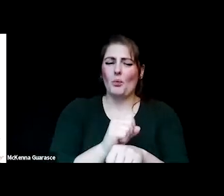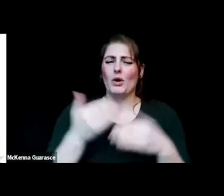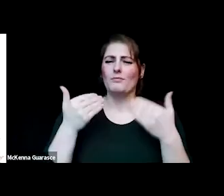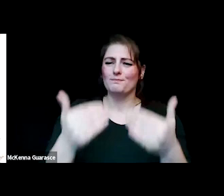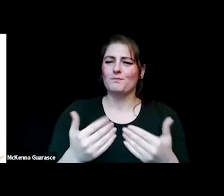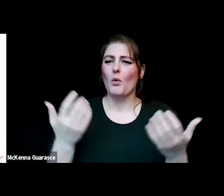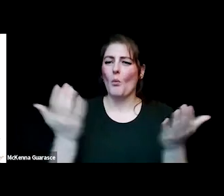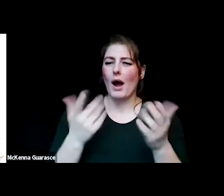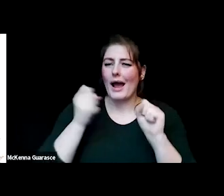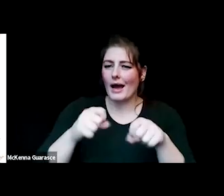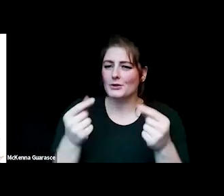Y con este suceso de Parkview,